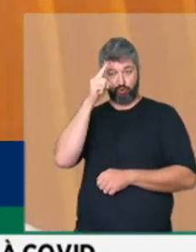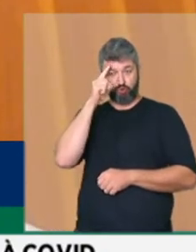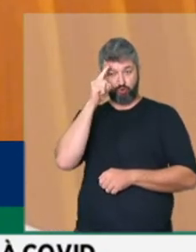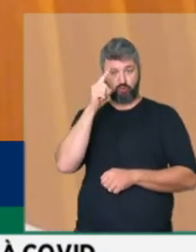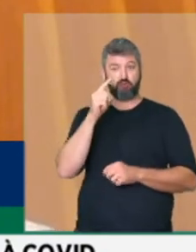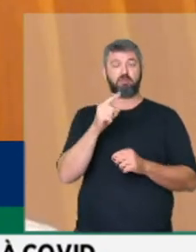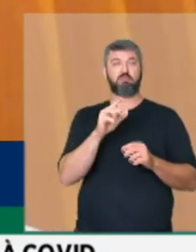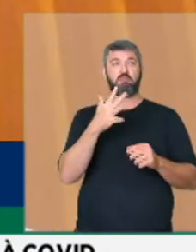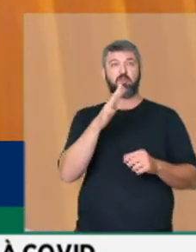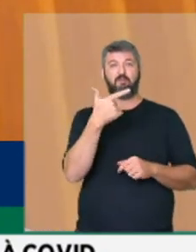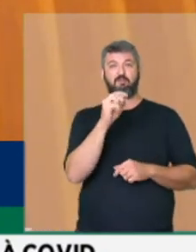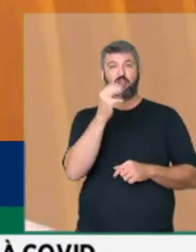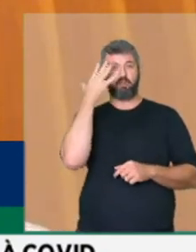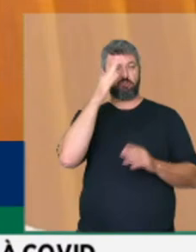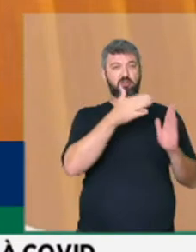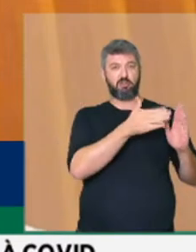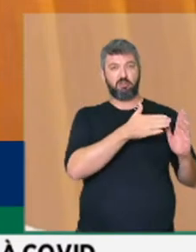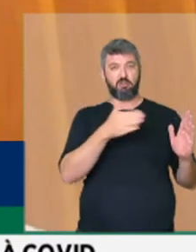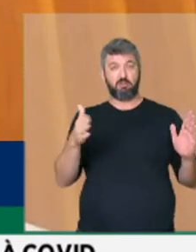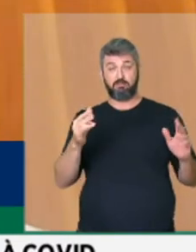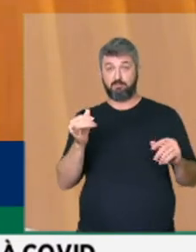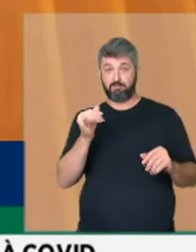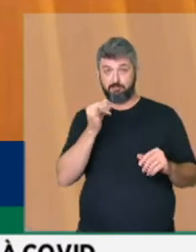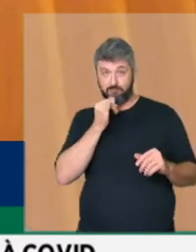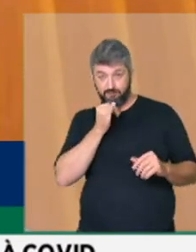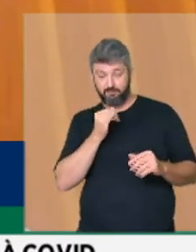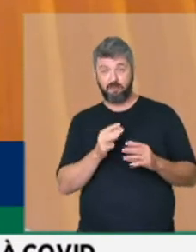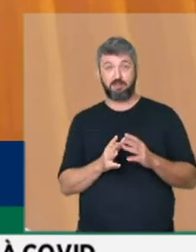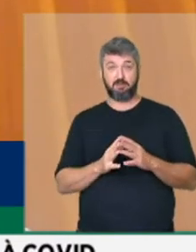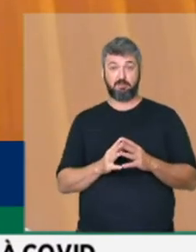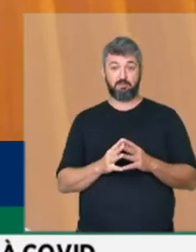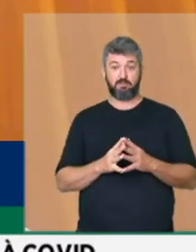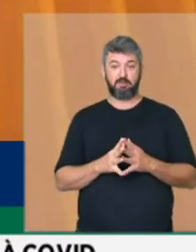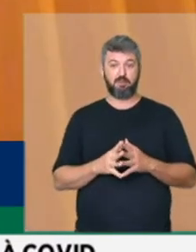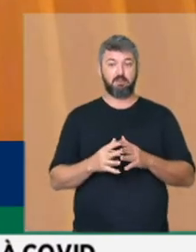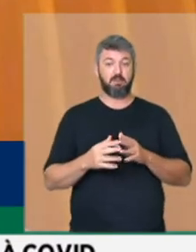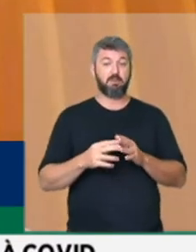DIA PODE AINDA CAIR NAS PRÓXIMAS SEMANAS POR FALTA DE PROVIMENTO DE VACINAS E,